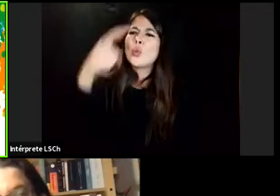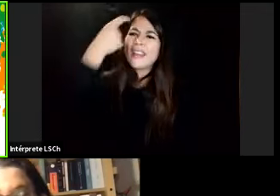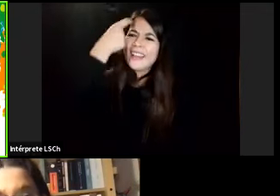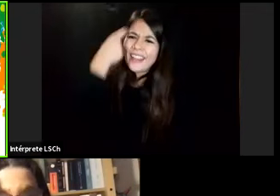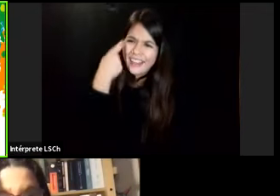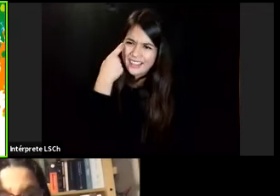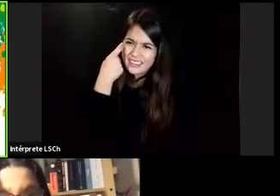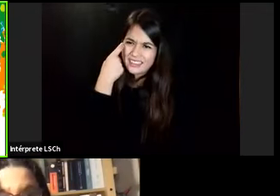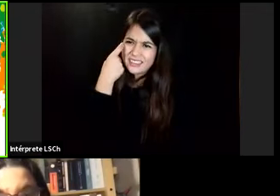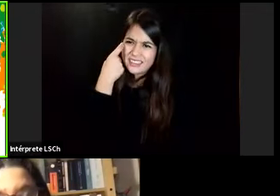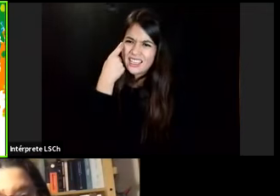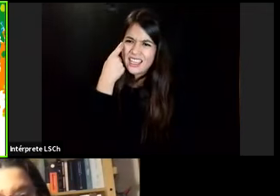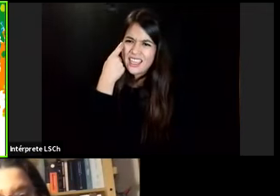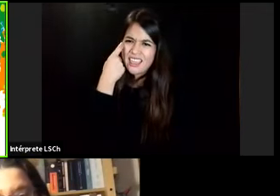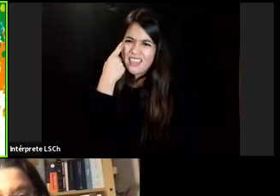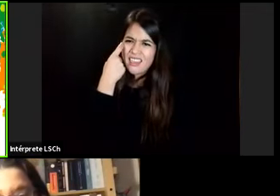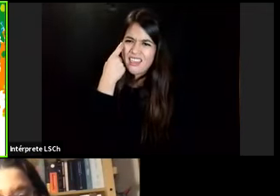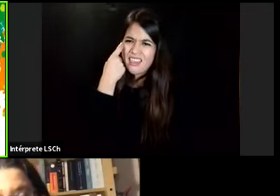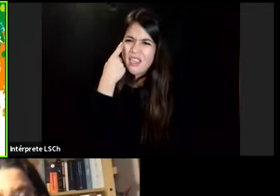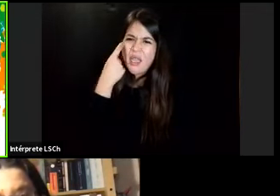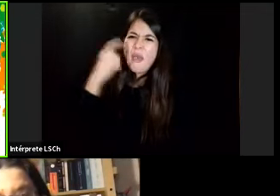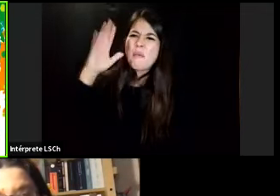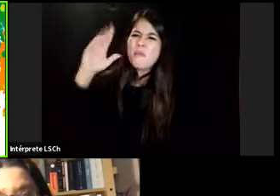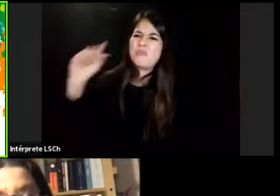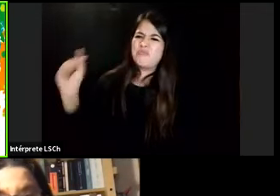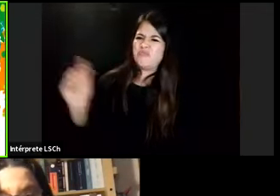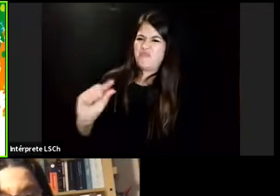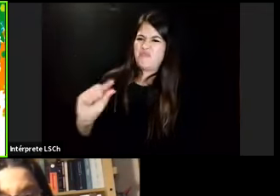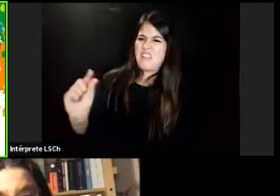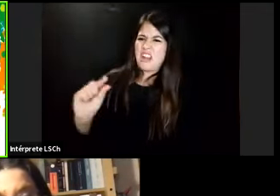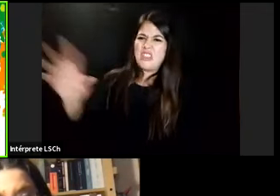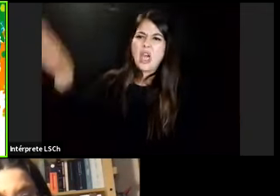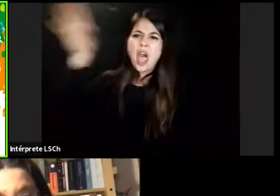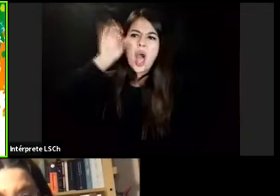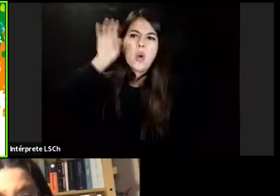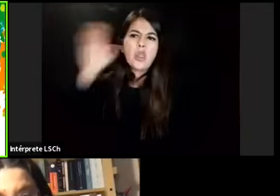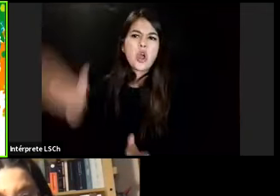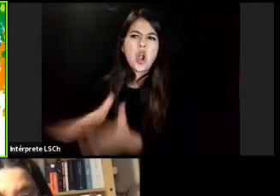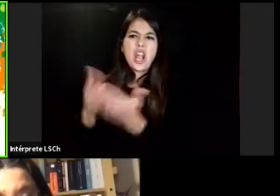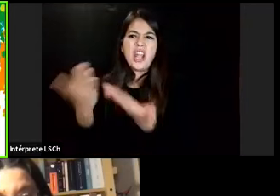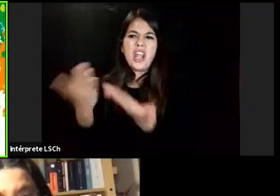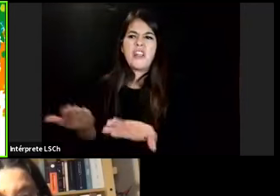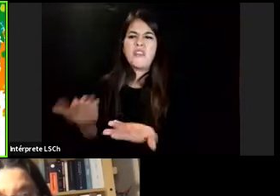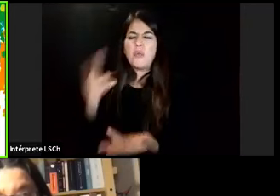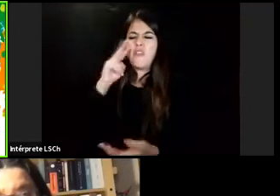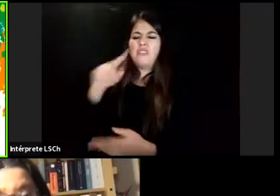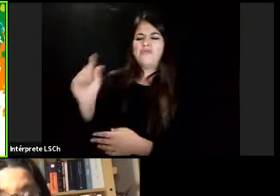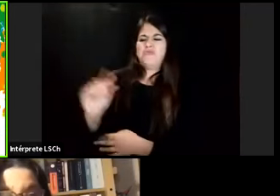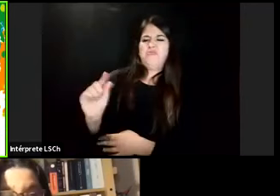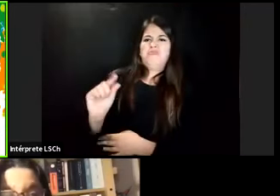los audiolibros considerando que su venta y distribución es más barata